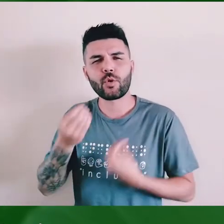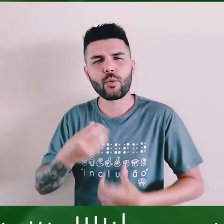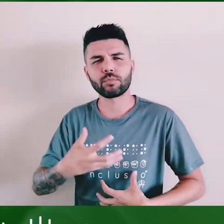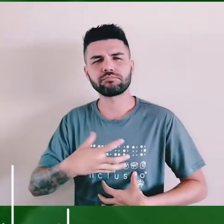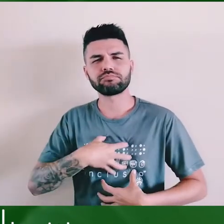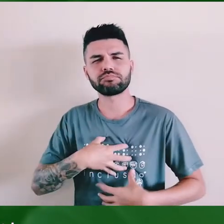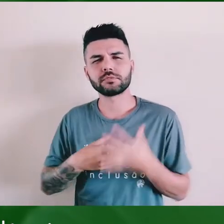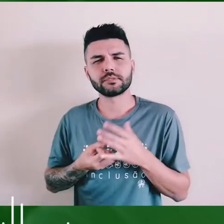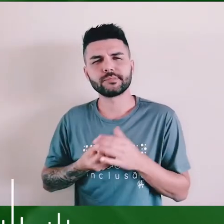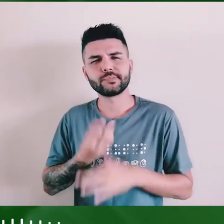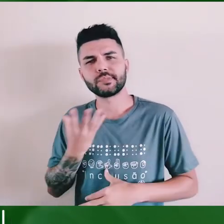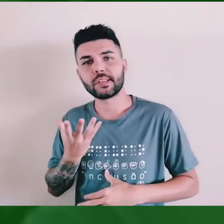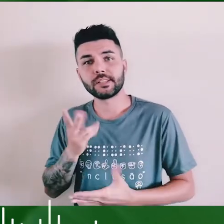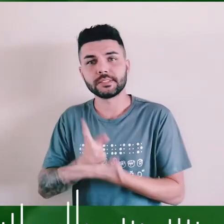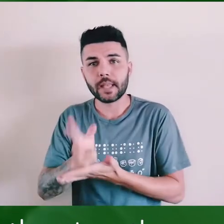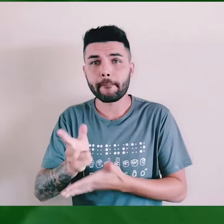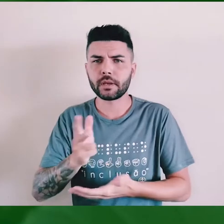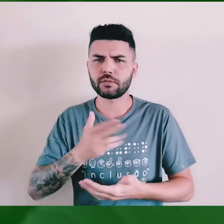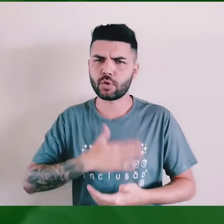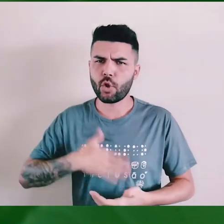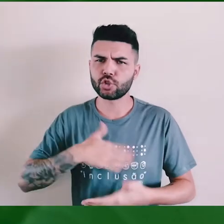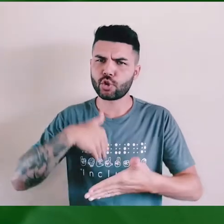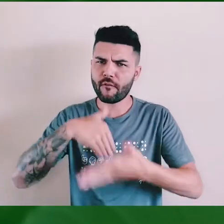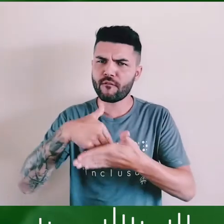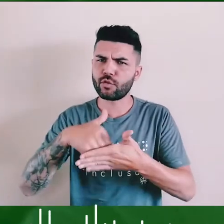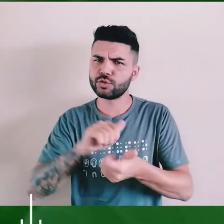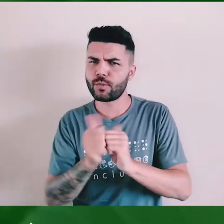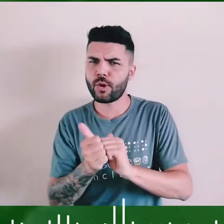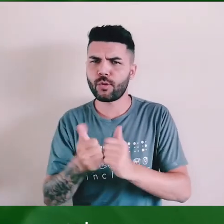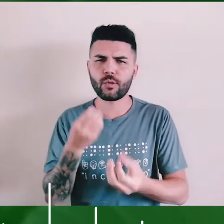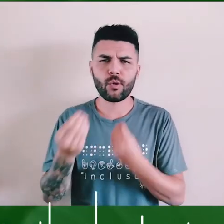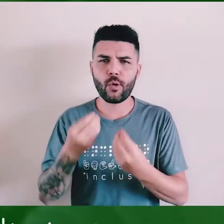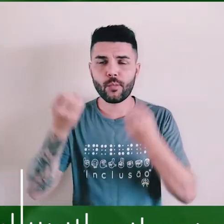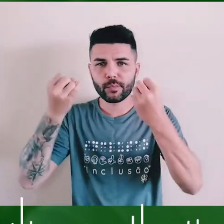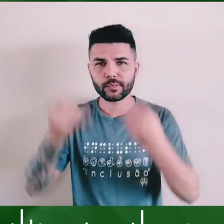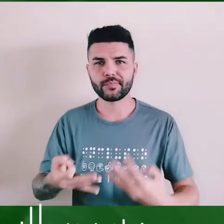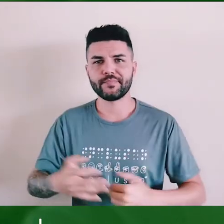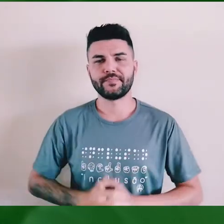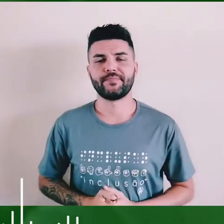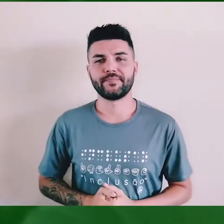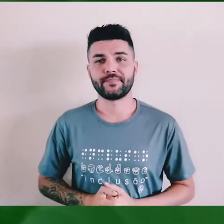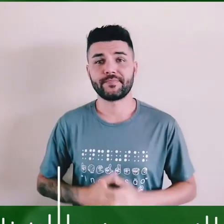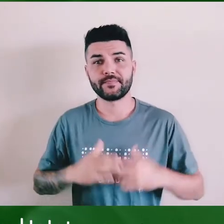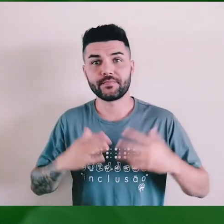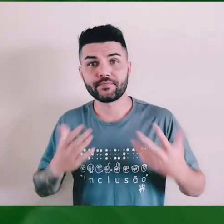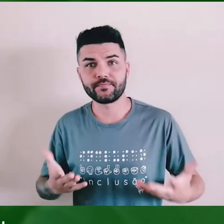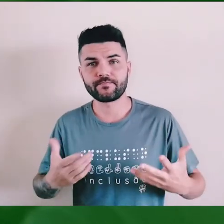desse talento... você sempre gostou de futebol? Pedro: Cara, então, desde que eu vi que eu